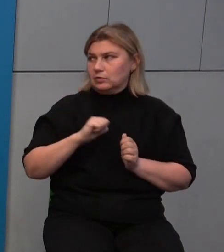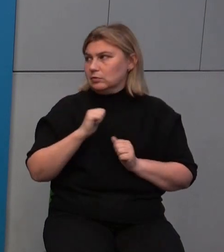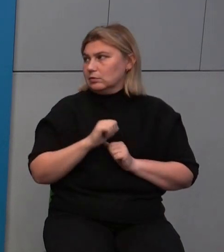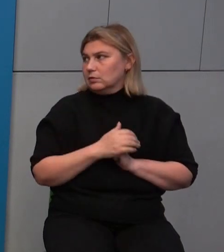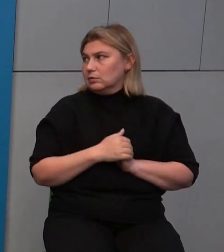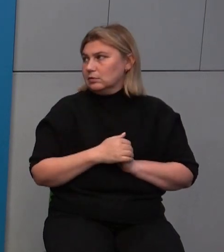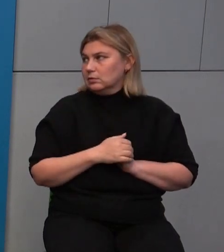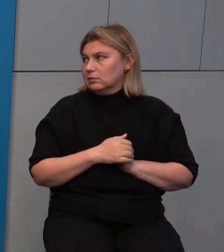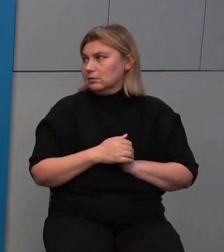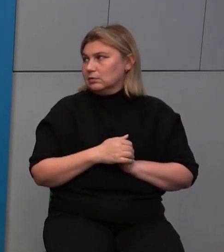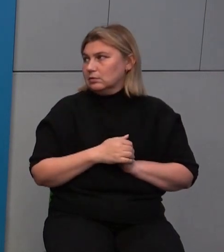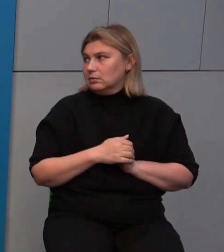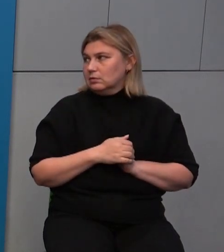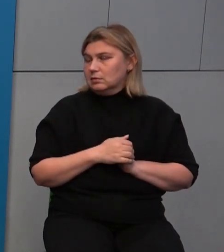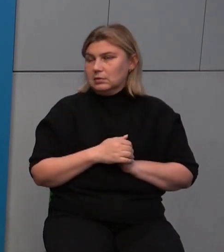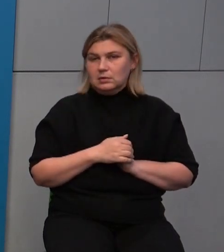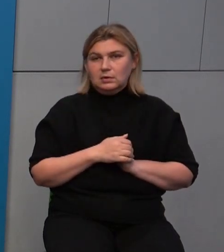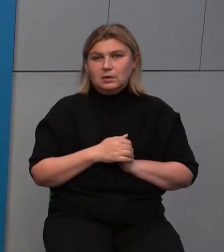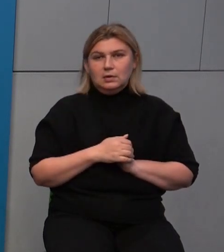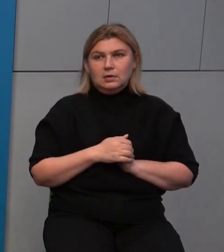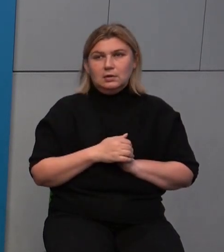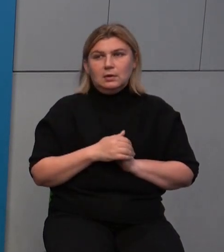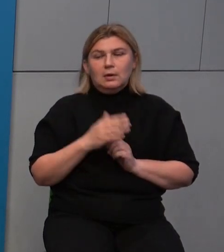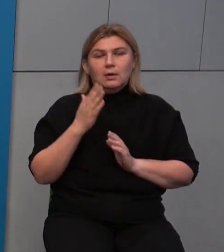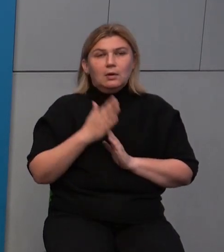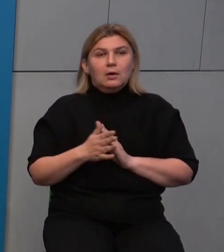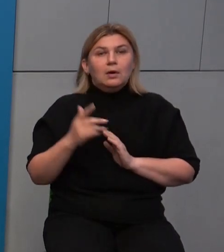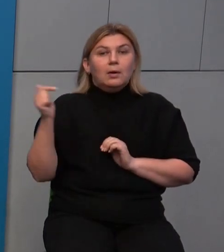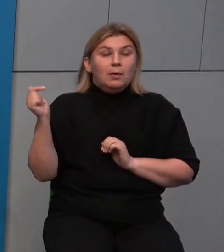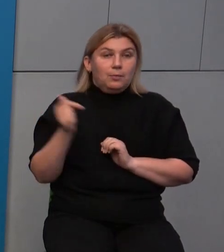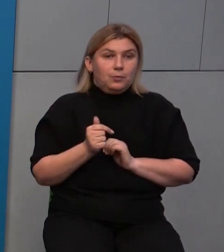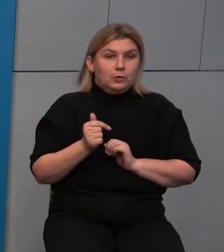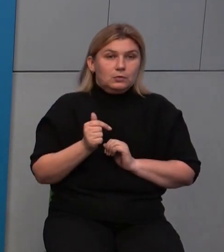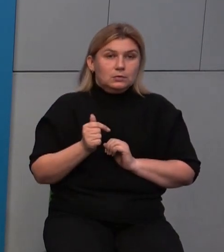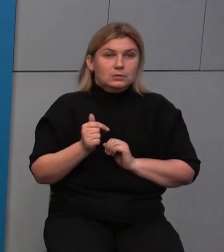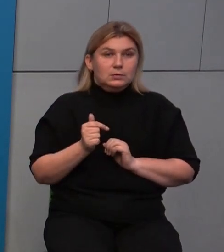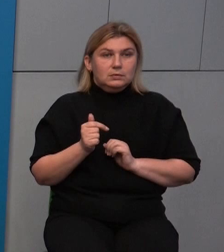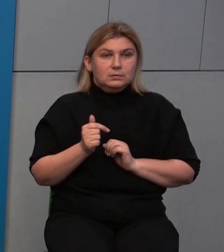Po prostu musieli go jakoś